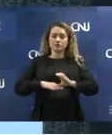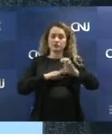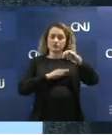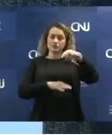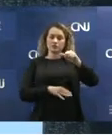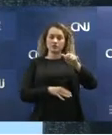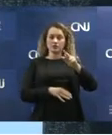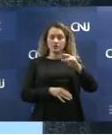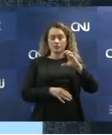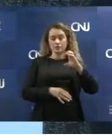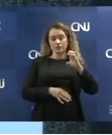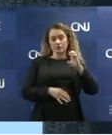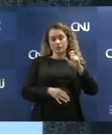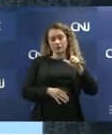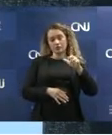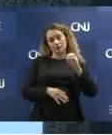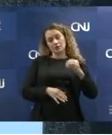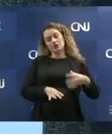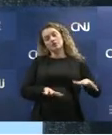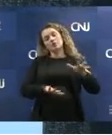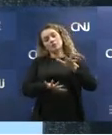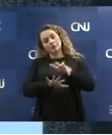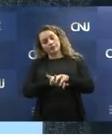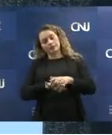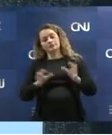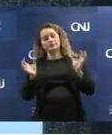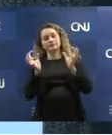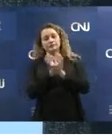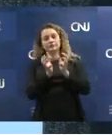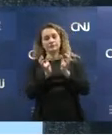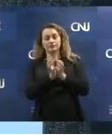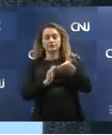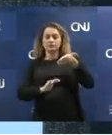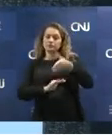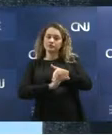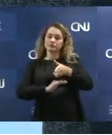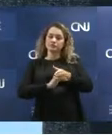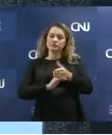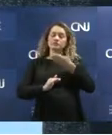a Comissão Permanente de Solução Adequada de Conflitos, não havendo